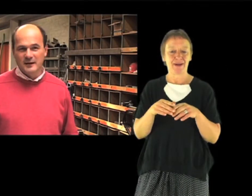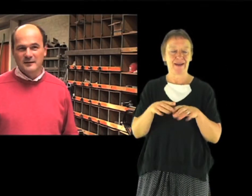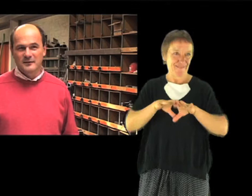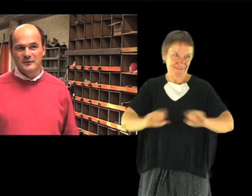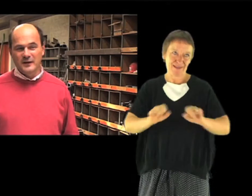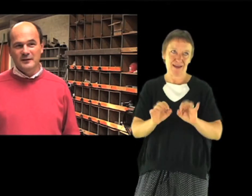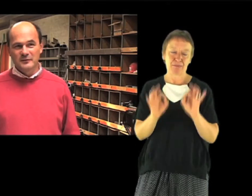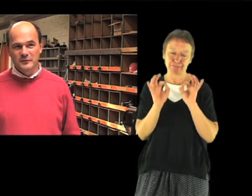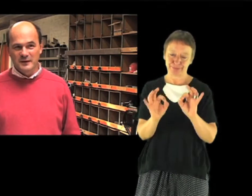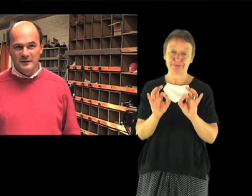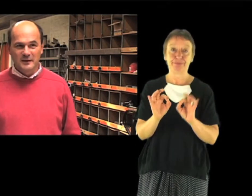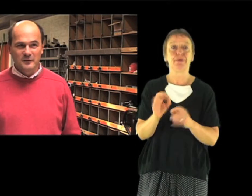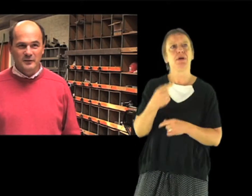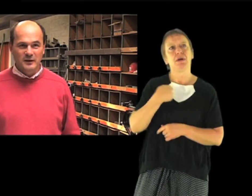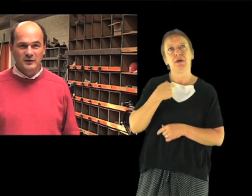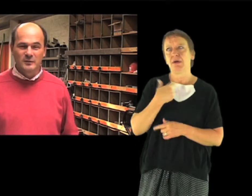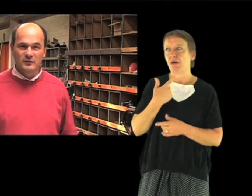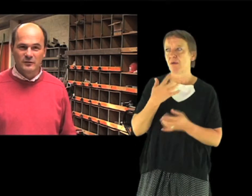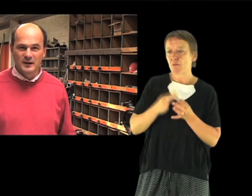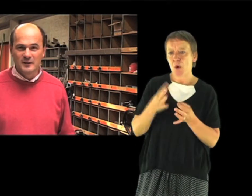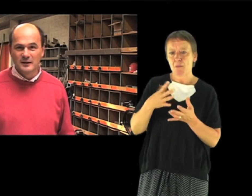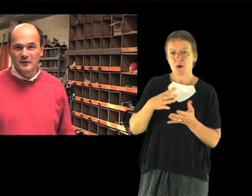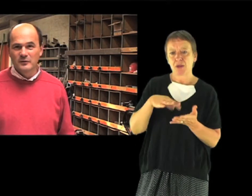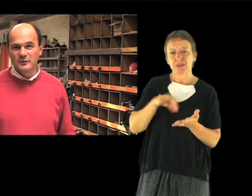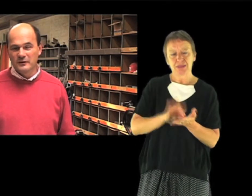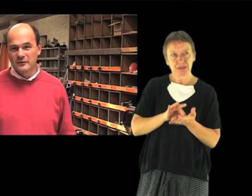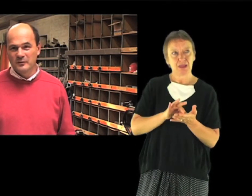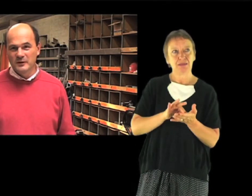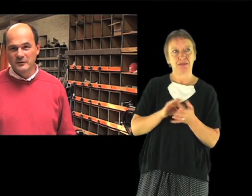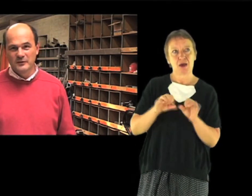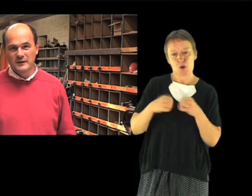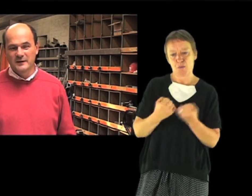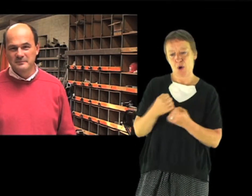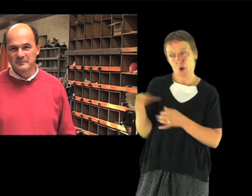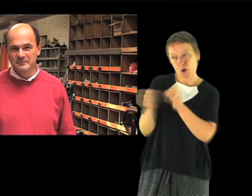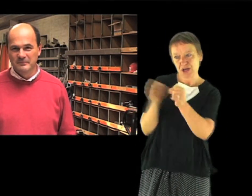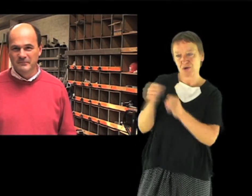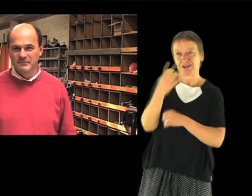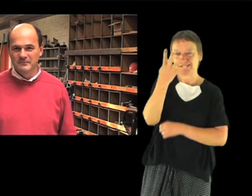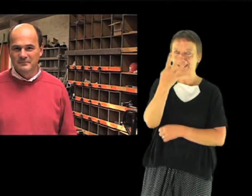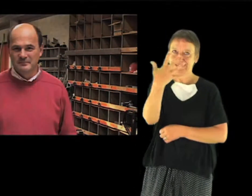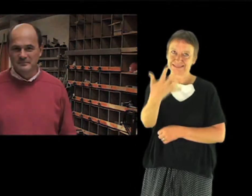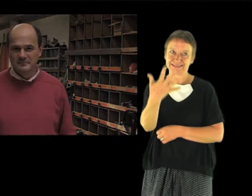Les 4,5 nouveaux techniciens qu'on a engagé depuis que je suis là ont été formés sur le terrain.